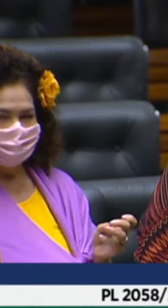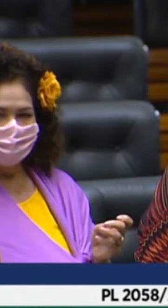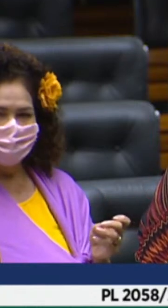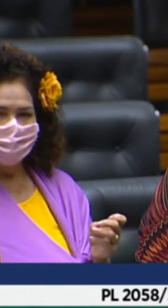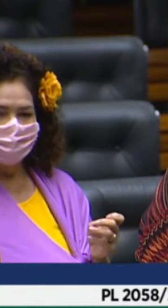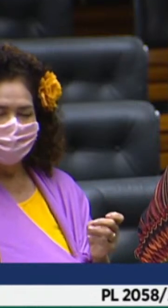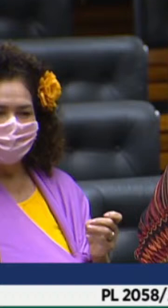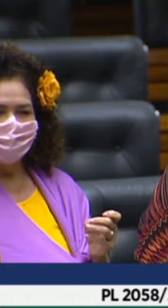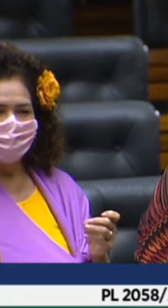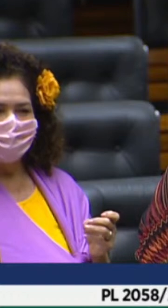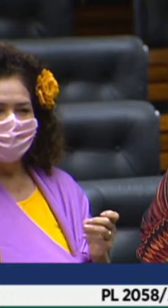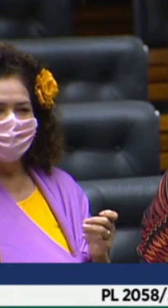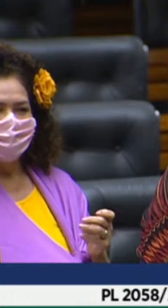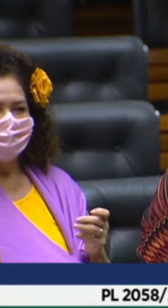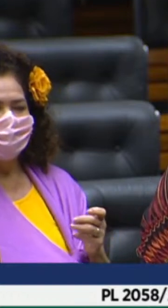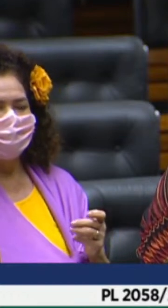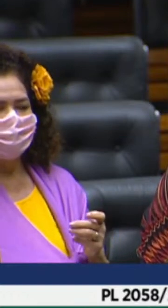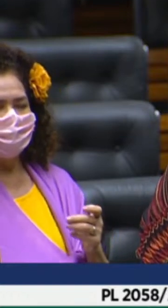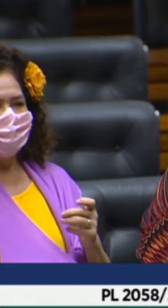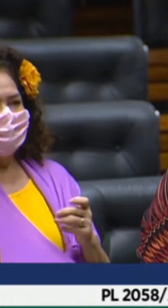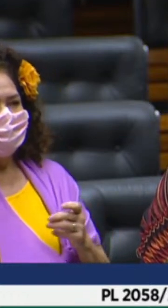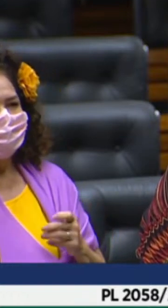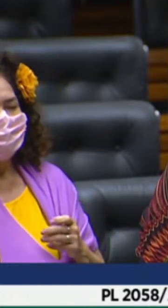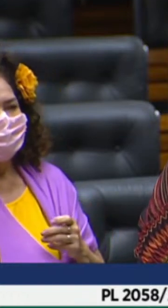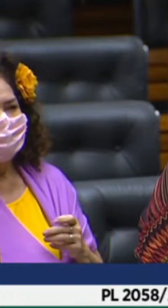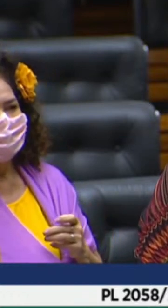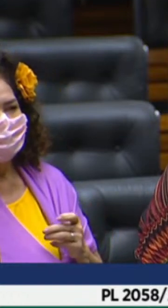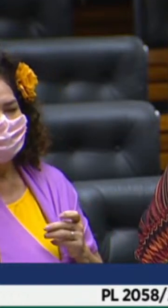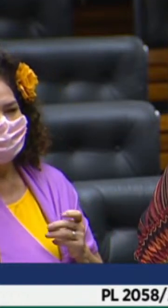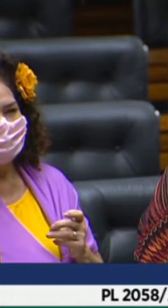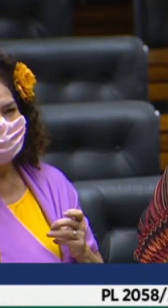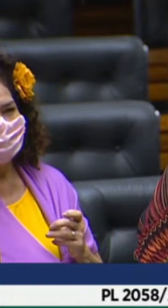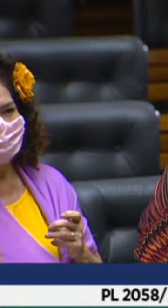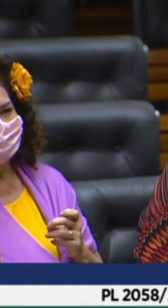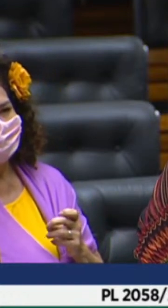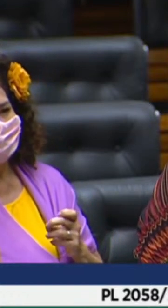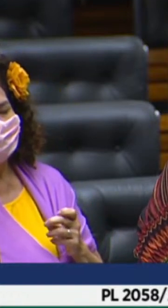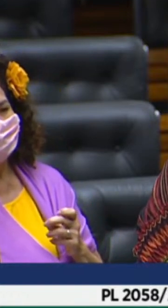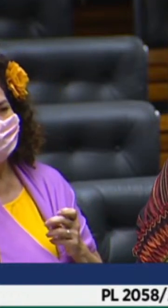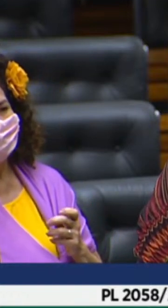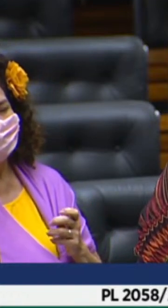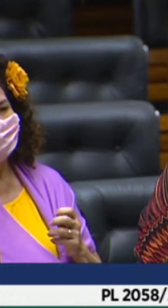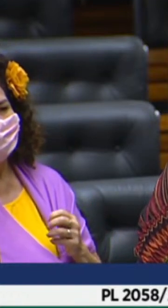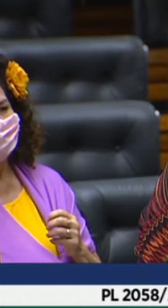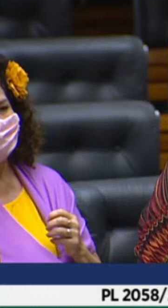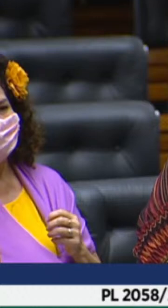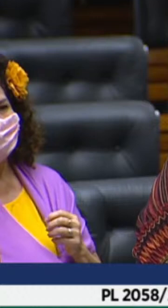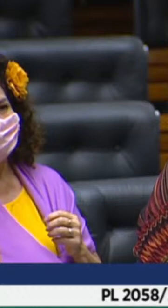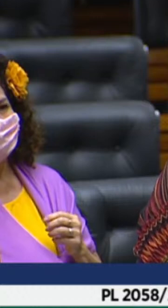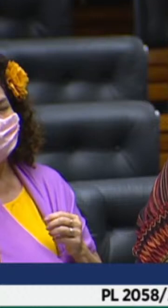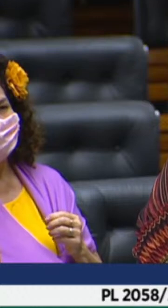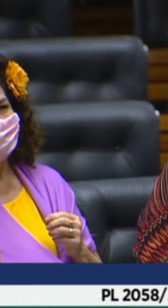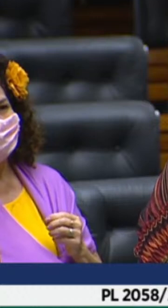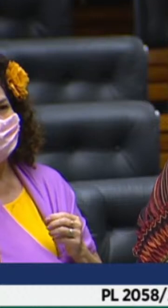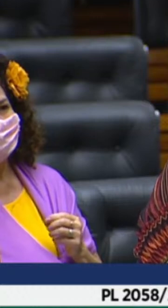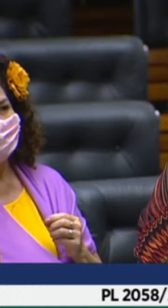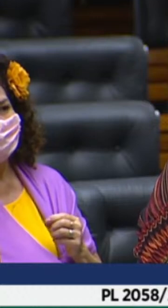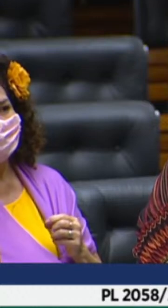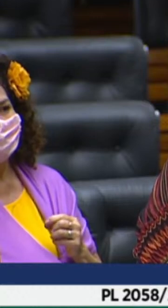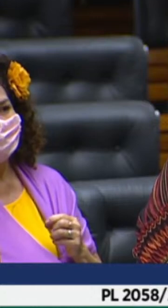A PIRP RA, COLOCA SIM EM RISCO O BEBÊ. ENTÃO NÓS, EU REPITO, NÓS NÃO ESTAMOS FALANDO DE UMA SITUAÇÃO NATURAL, NORMAL, NÓS ESTAMOS FALANDO DE UMA SITUAÇÃO DE